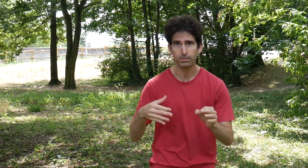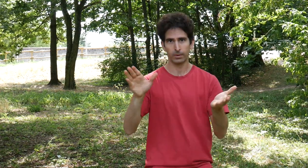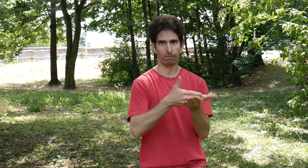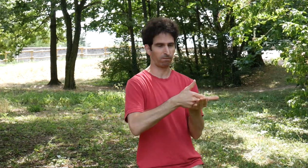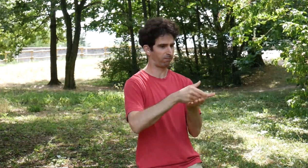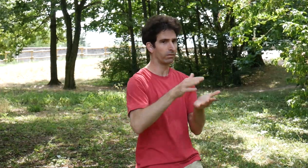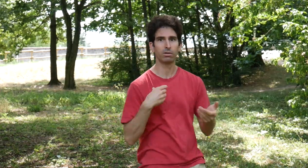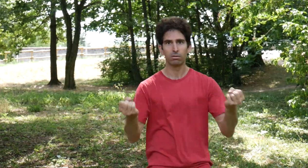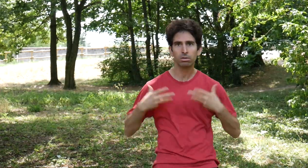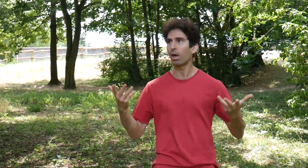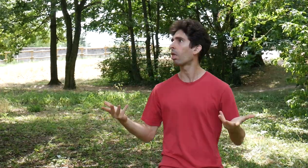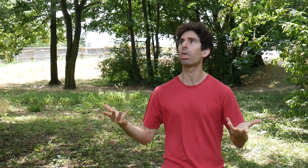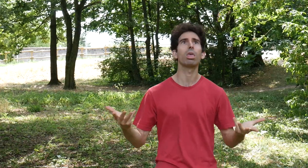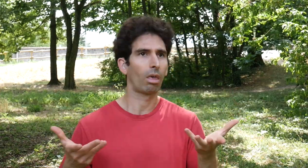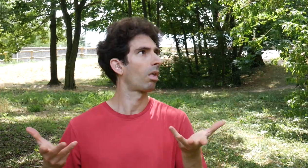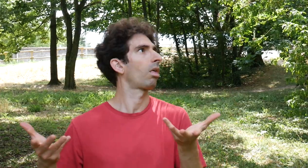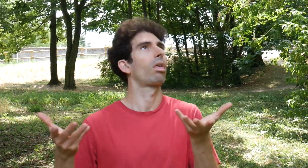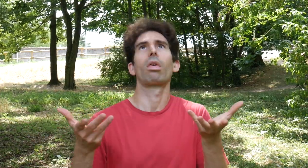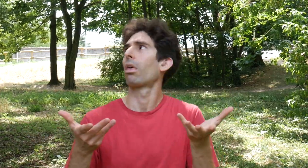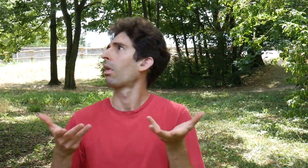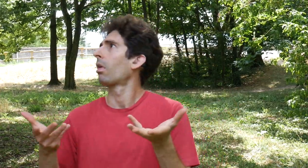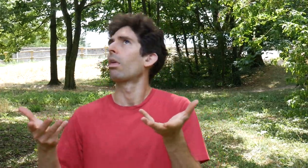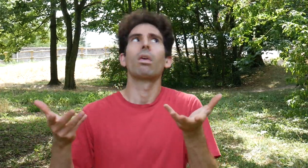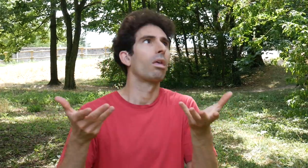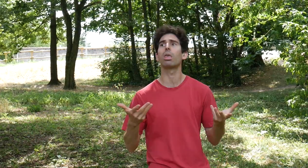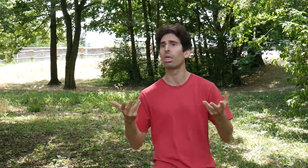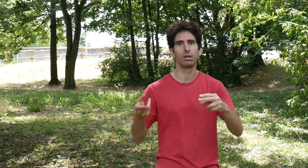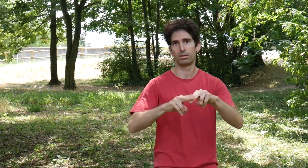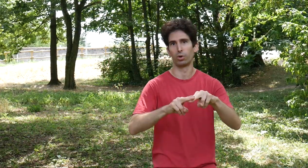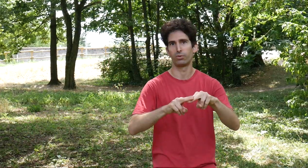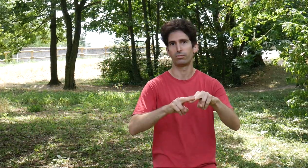Alors, ils se font expulser et meurent.